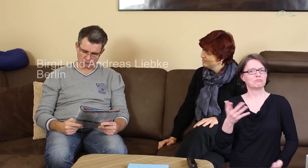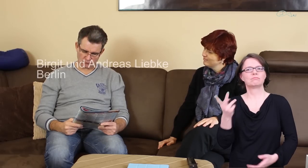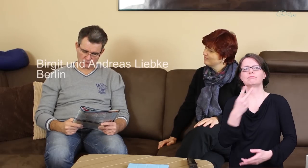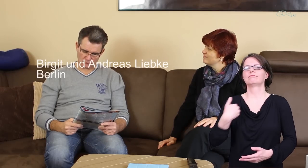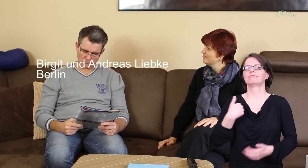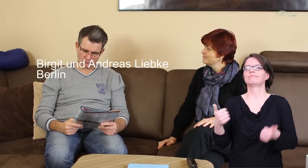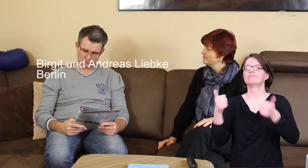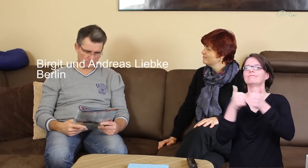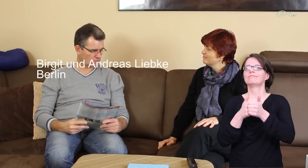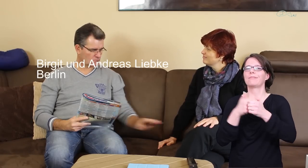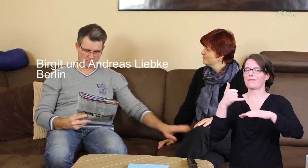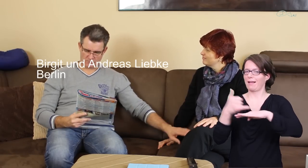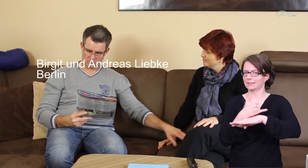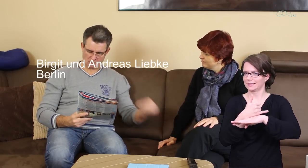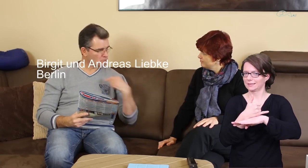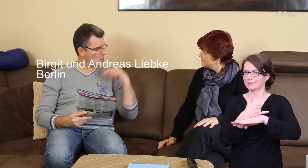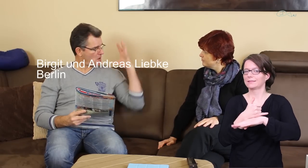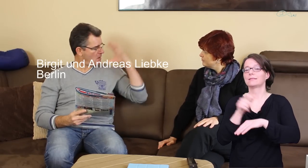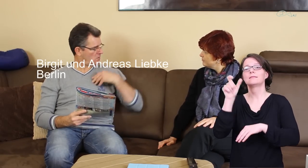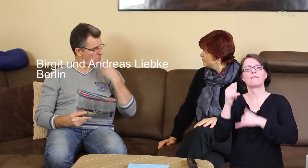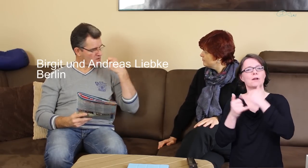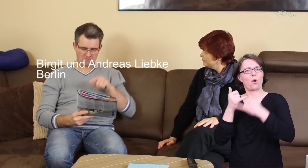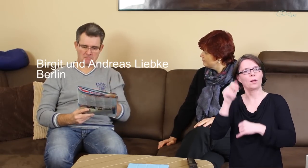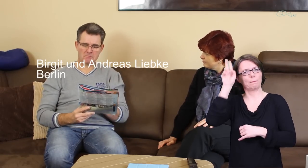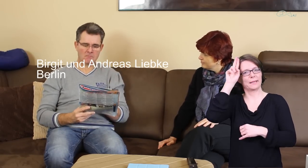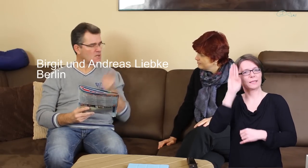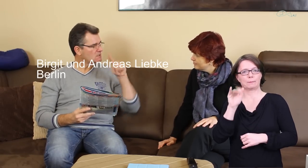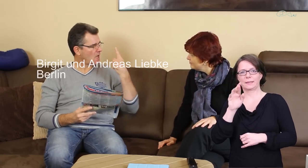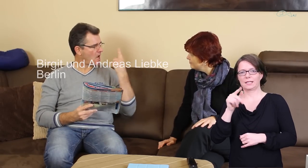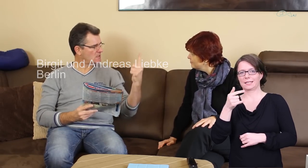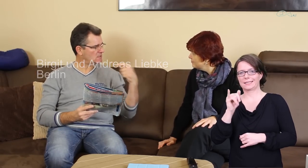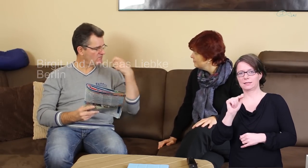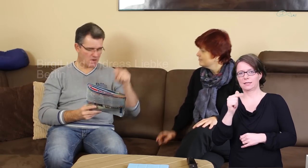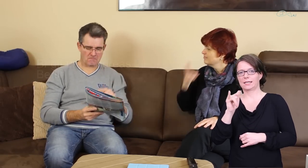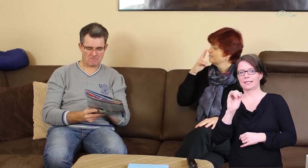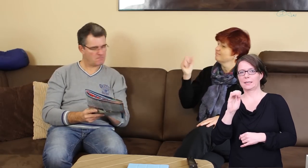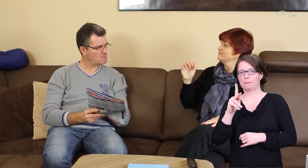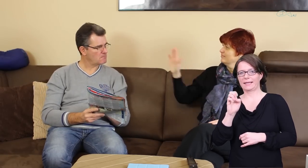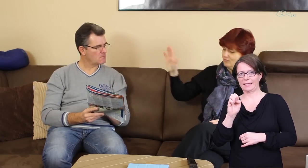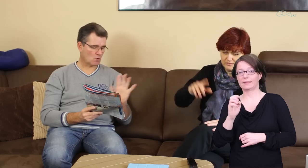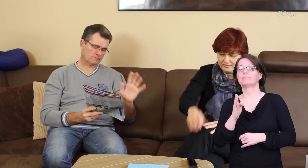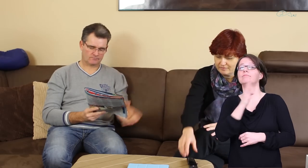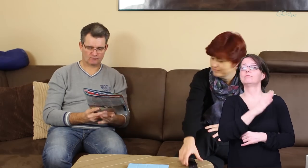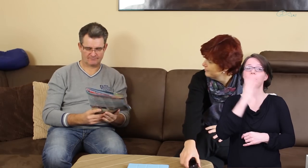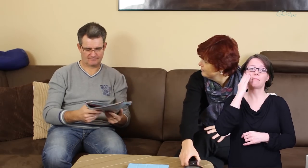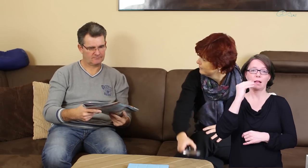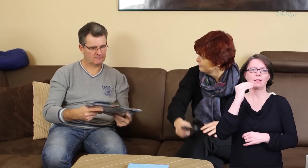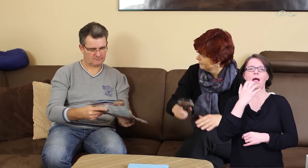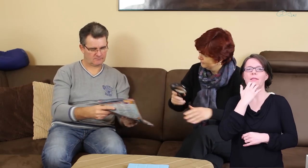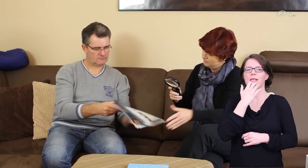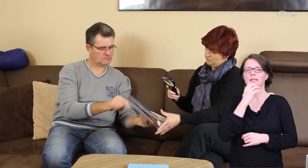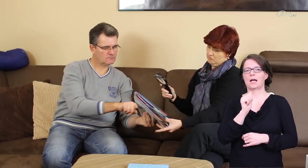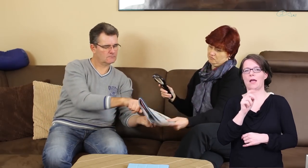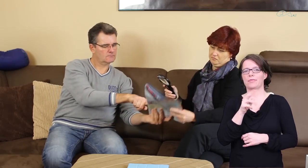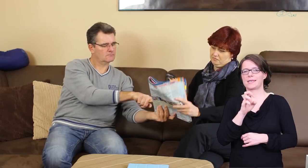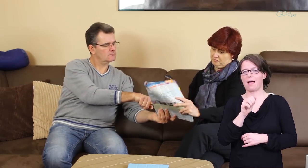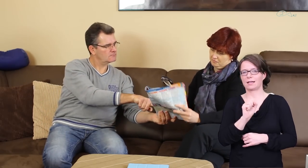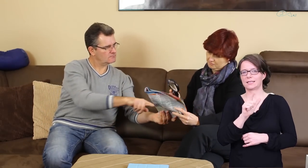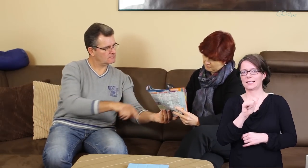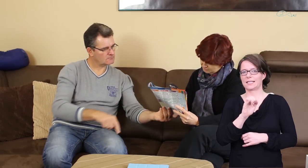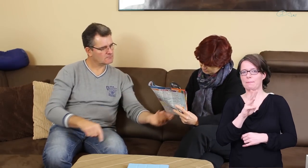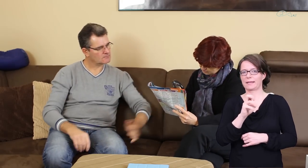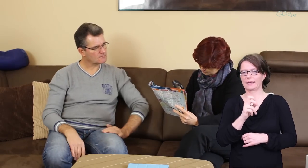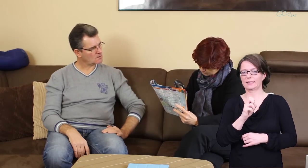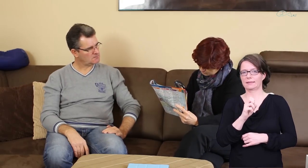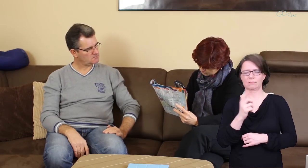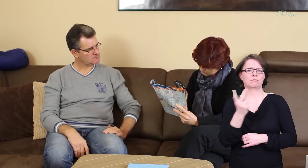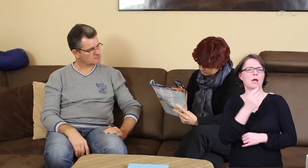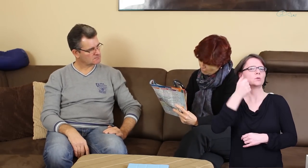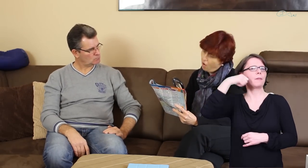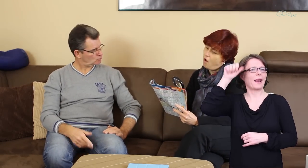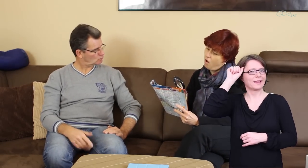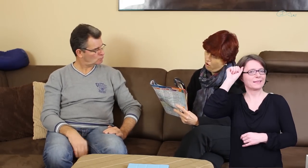Hier lernen wir eine Frau mit ihrem Partner kennen. Die beiden sind verheiratet. Birgit und Andreas Liebke wohnen in Berlin.